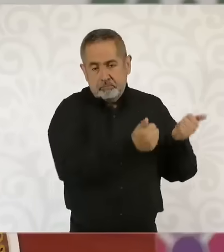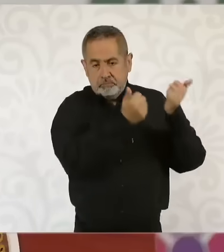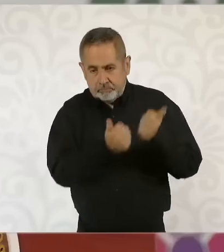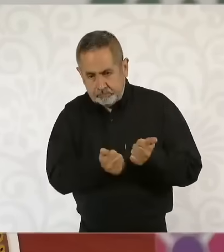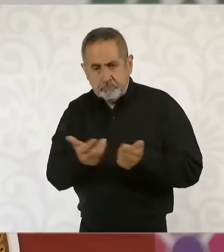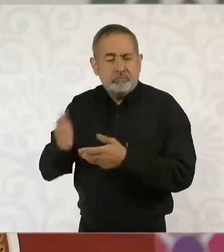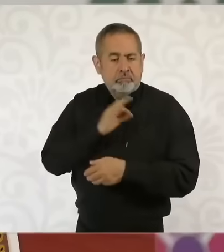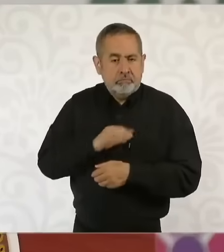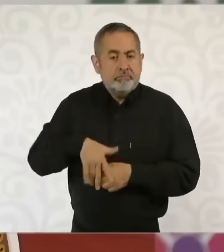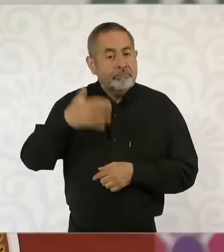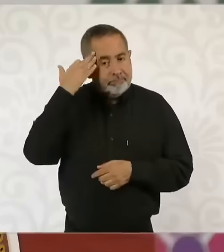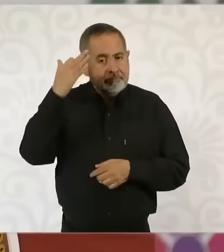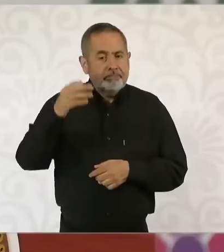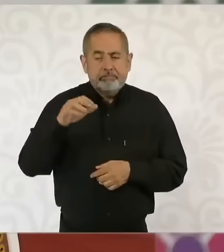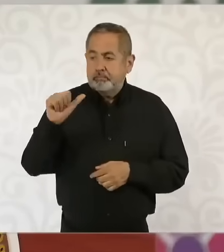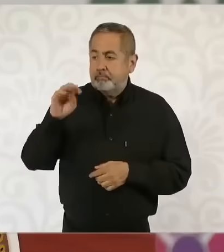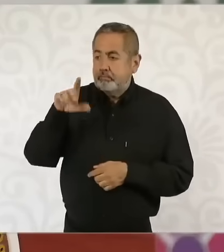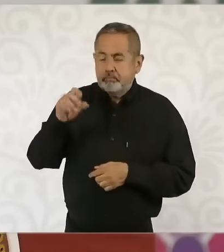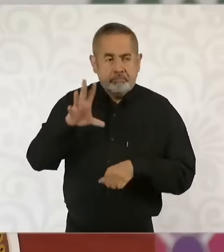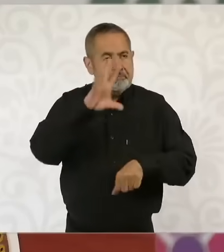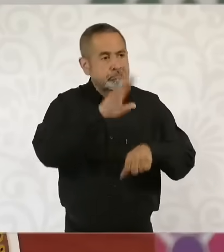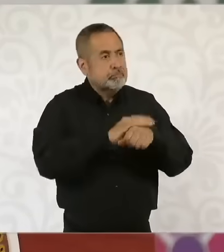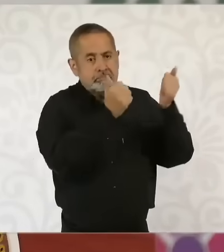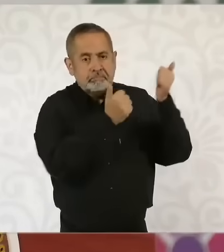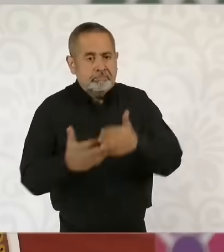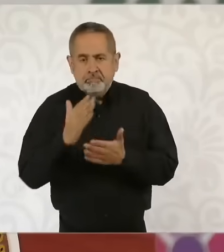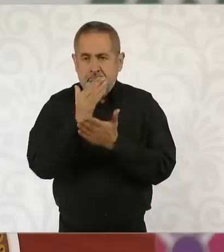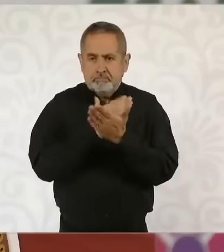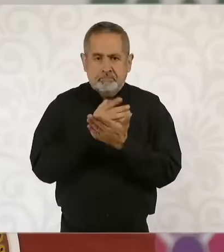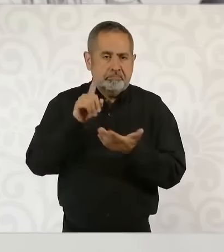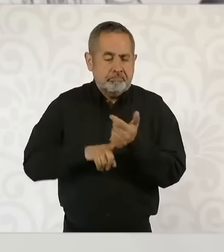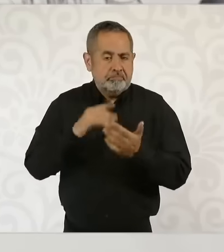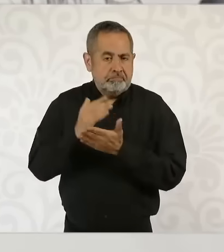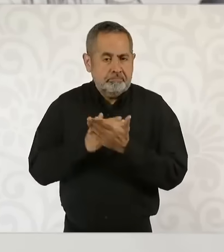presidente López Obrador se redujeron los permisos de importación. Y ahora se está haciendo una